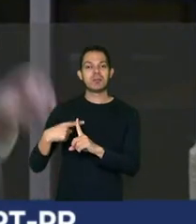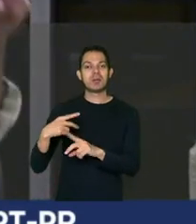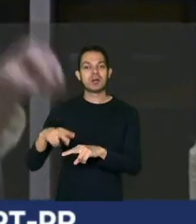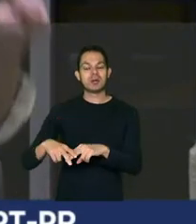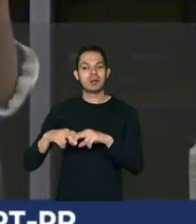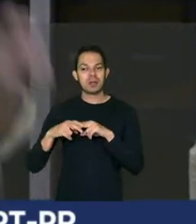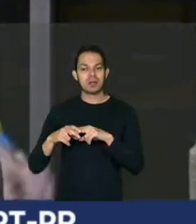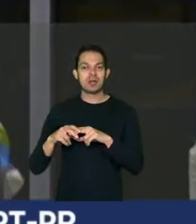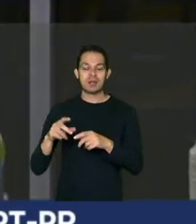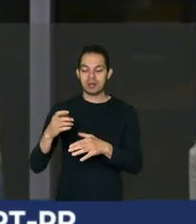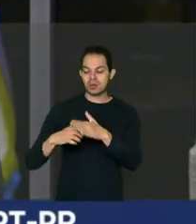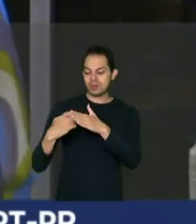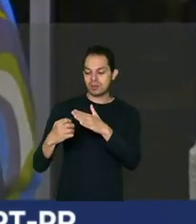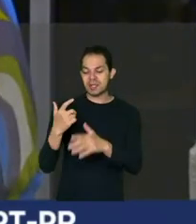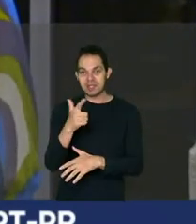PREJUÍZO CONTÁBIL FOI IMPOSTO PELA APRECI WATER